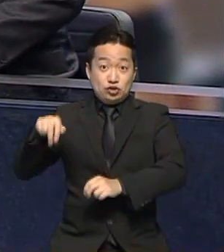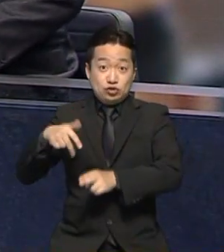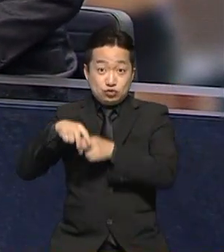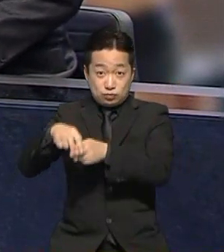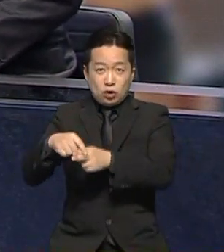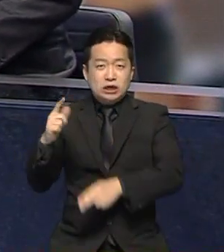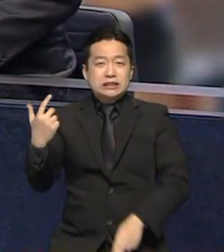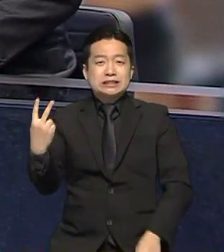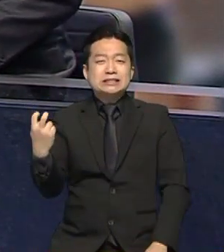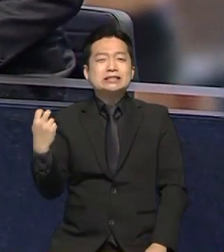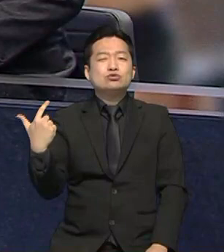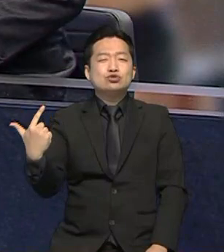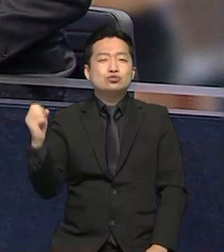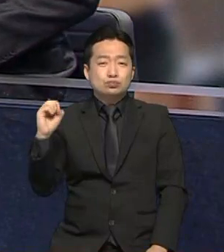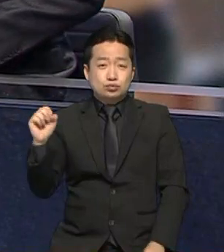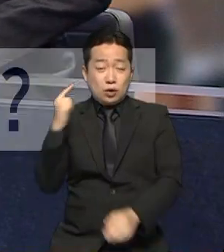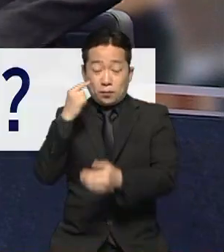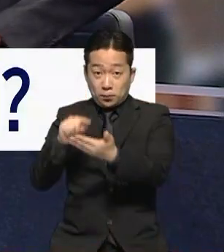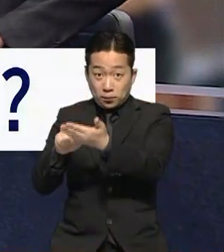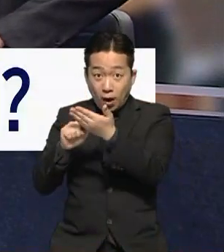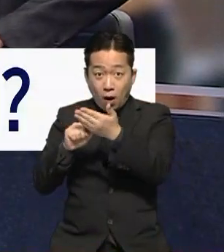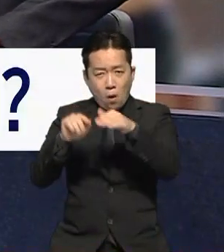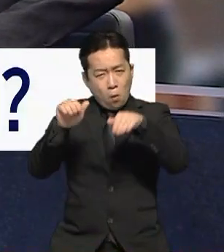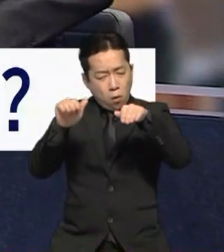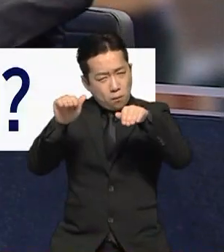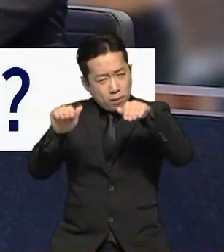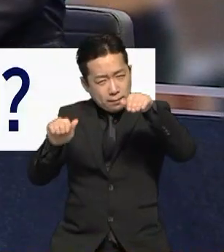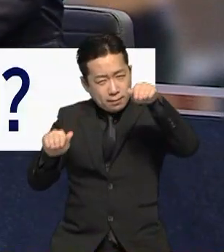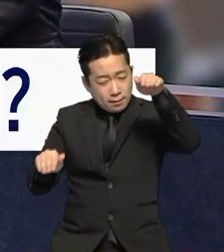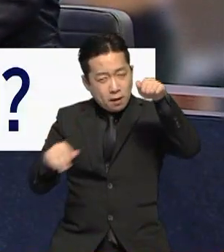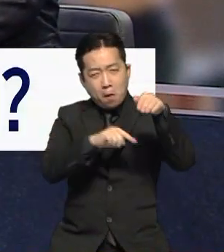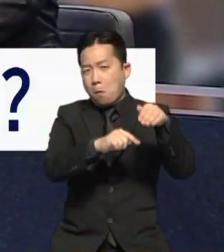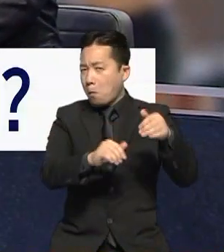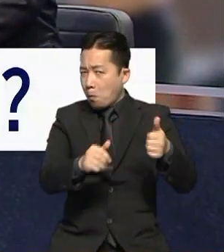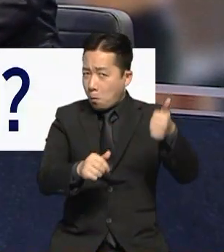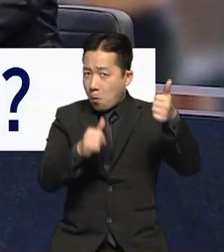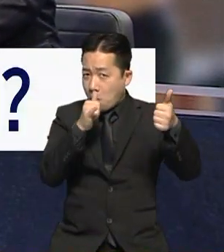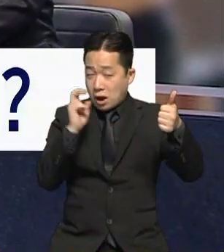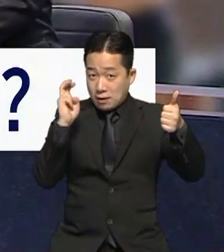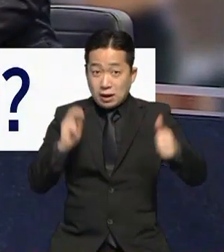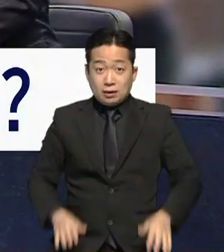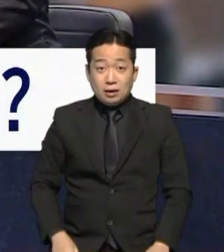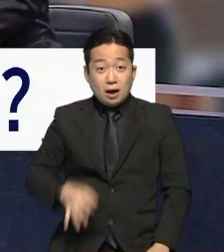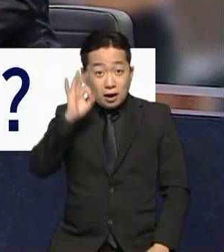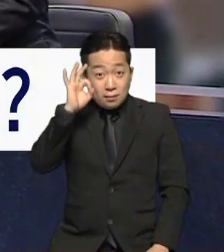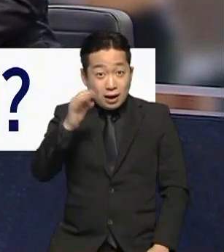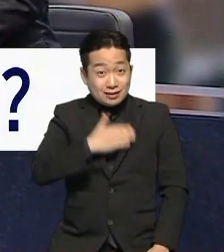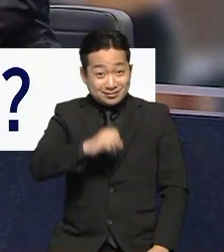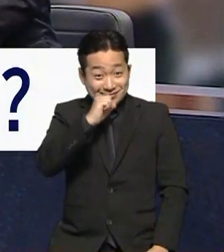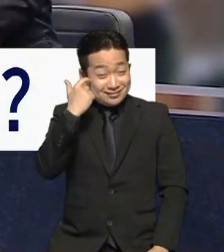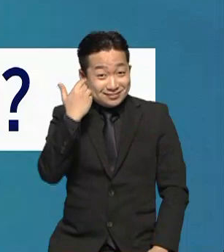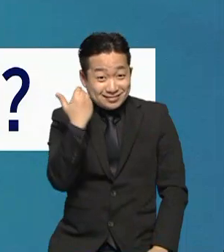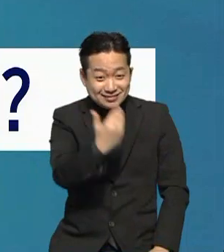오차 범위 밖에서 앞서는 것으로 나왔는데 보셨습니까? 기분 괜찮으셨을 것 같은데요?